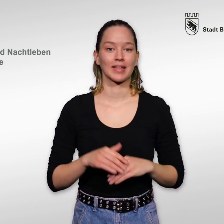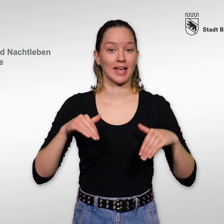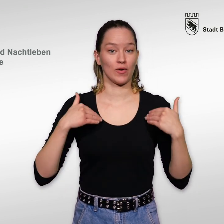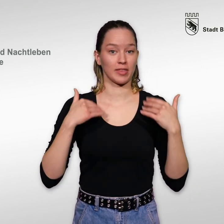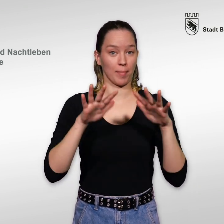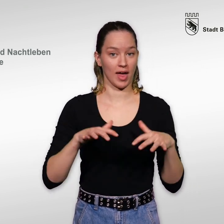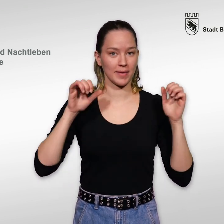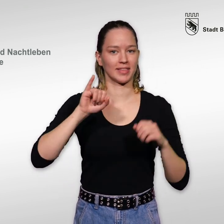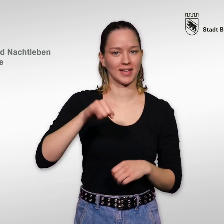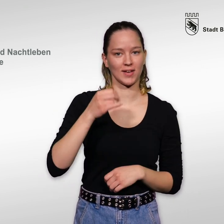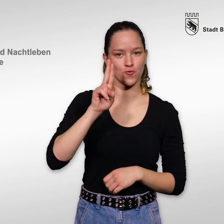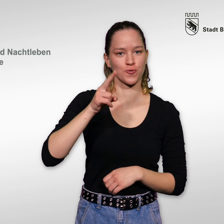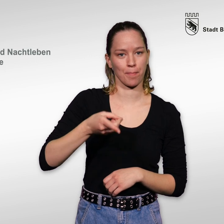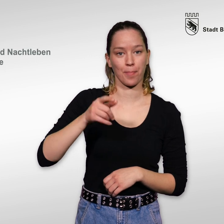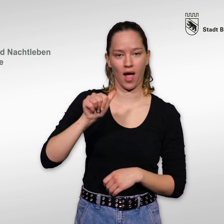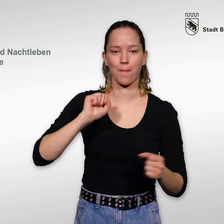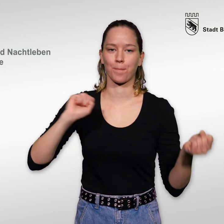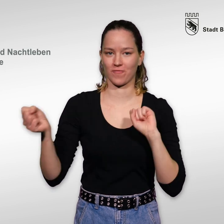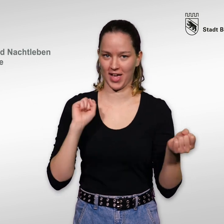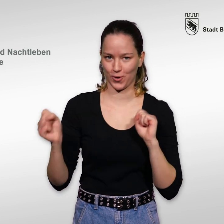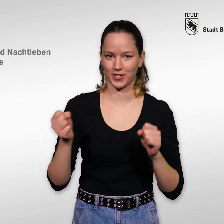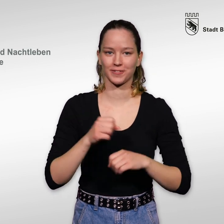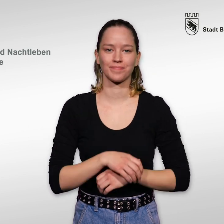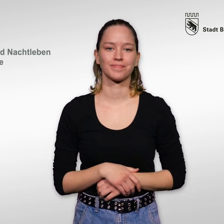Jugendparlament JuPa Bewegung